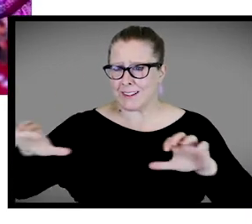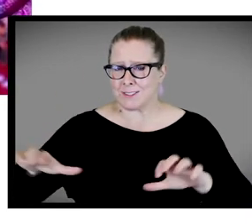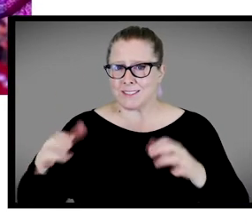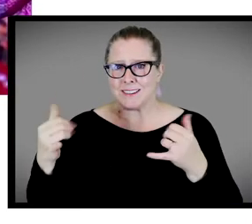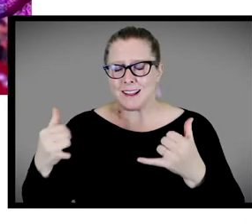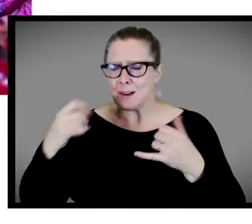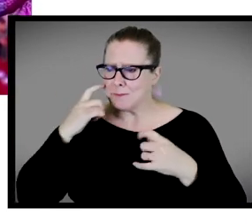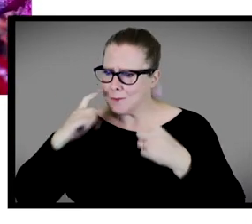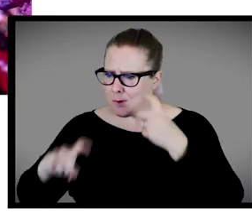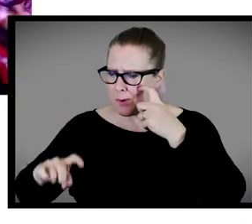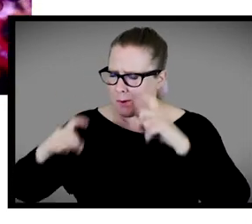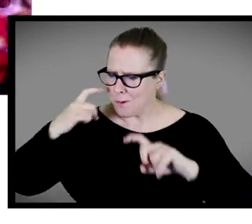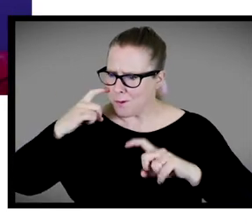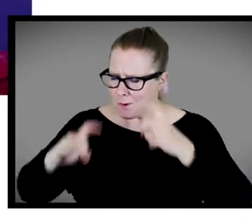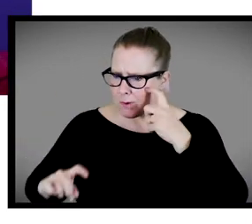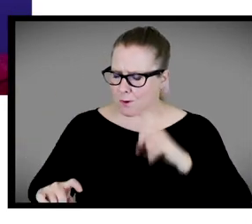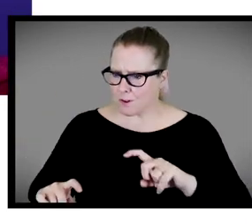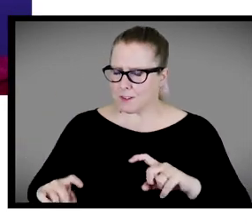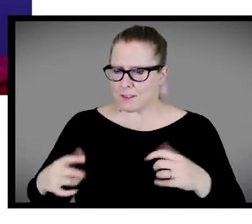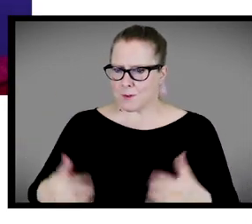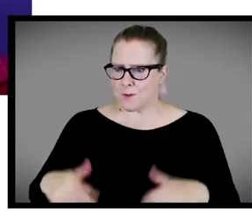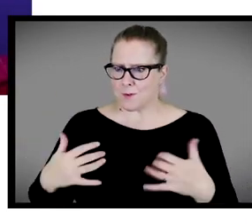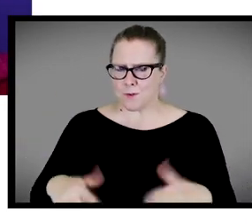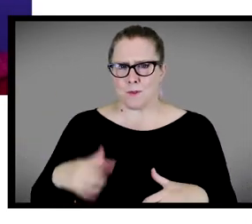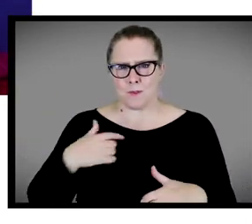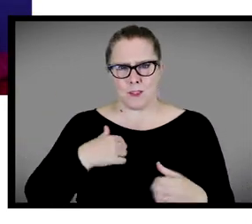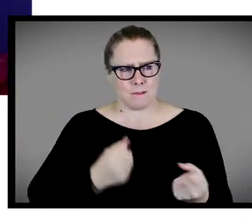في الطريقة التي يُنظر بها إلى النساء ذوات الإعاقة.